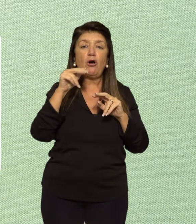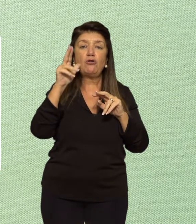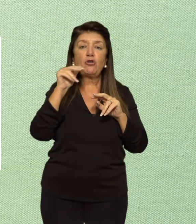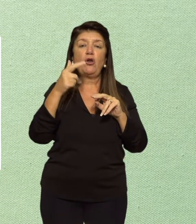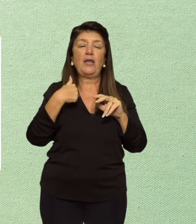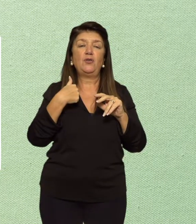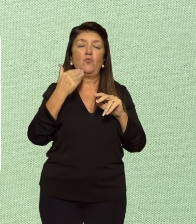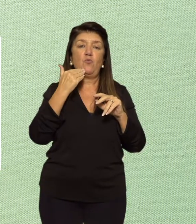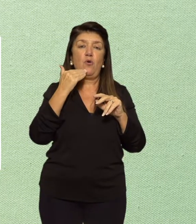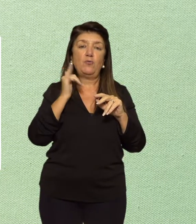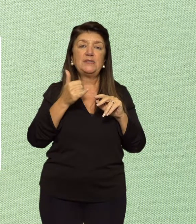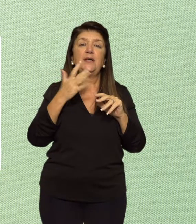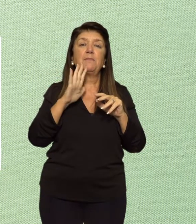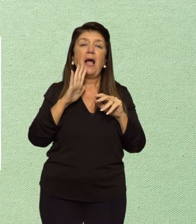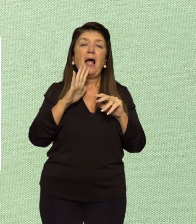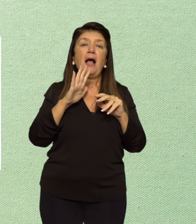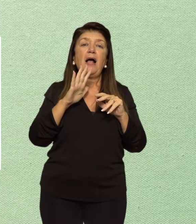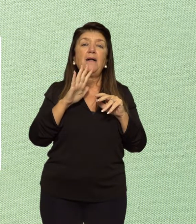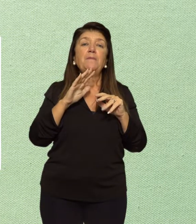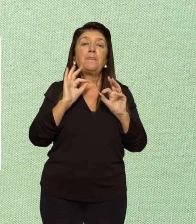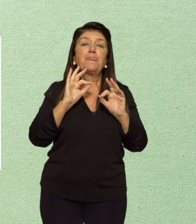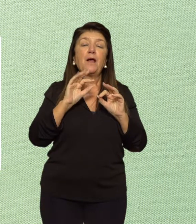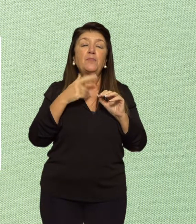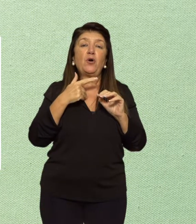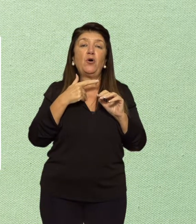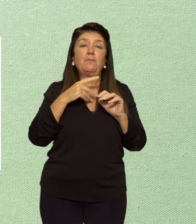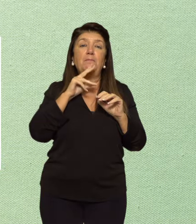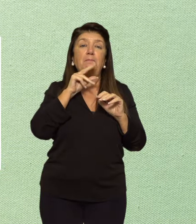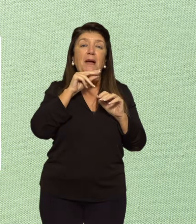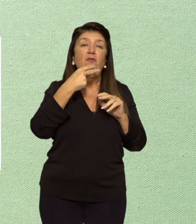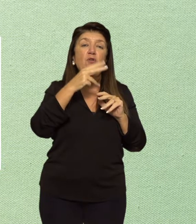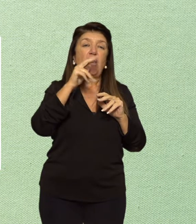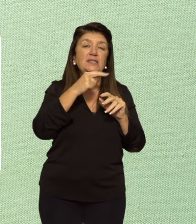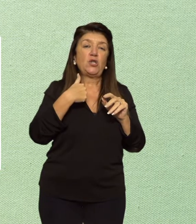un pochino meno forse titolato per parlare di violenza sulle donne, questa è una cosa su cui posso magari